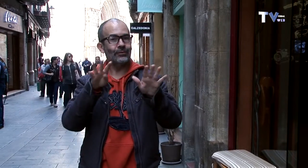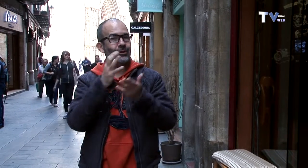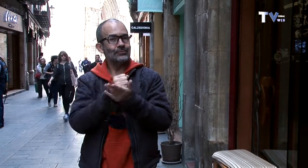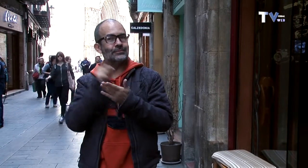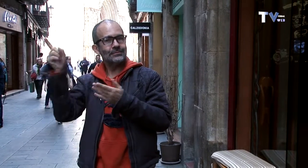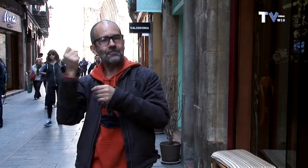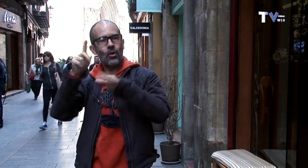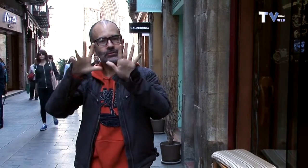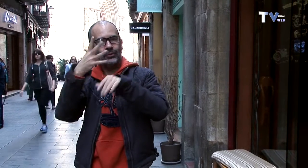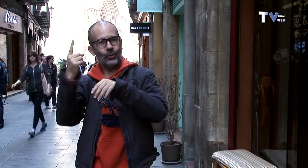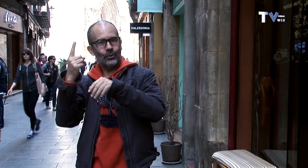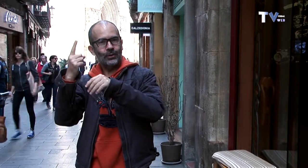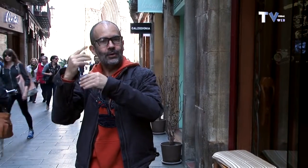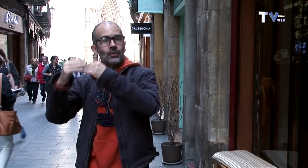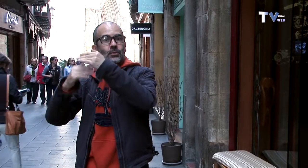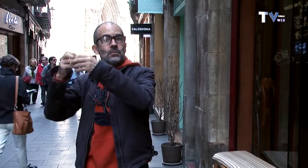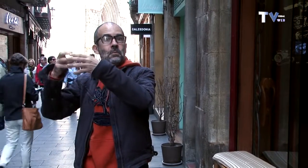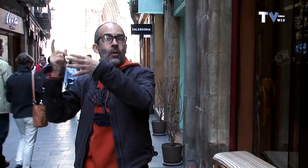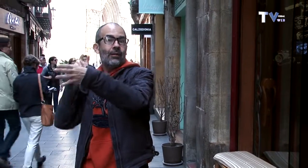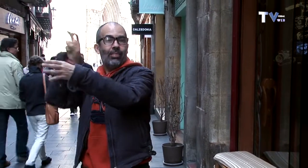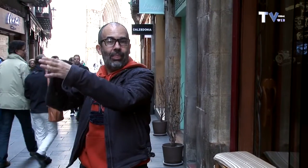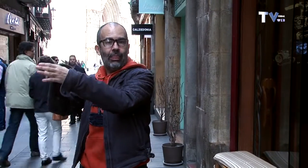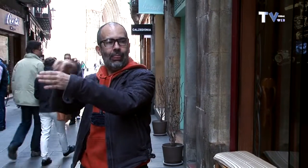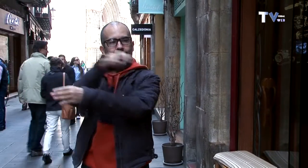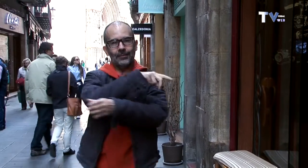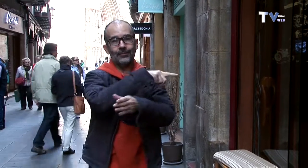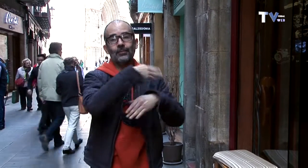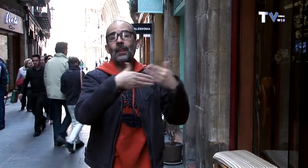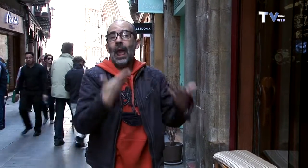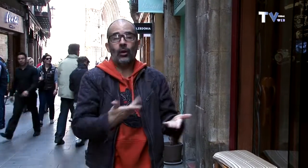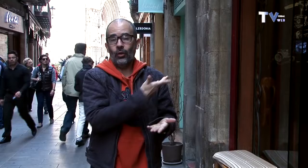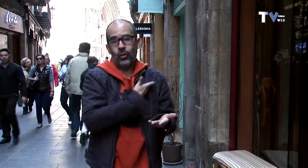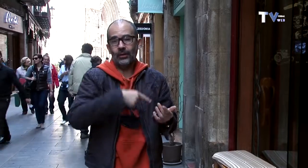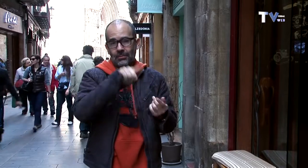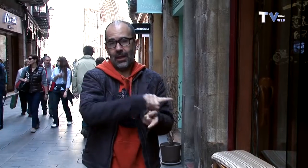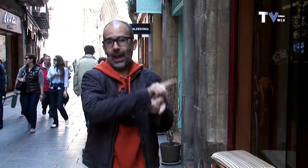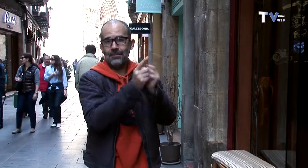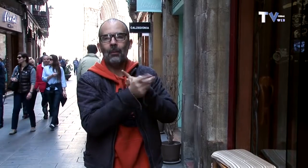Pues lo montó en esta tienda fundada en 1919, que encaja con el año en que se fundó la otra, 1851,